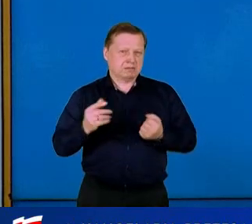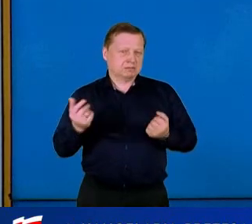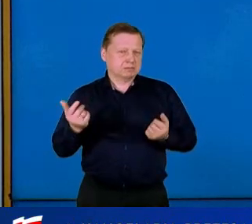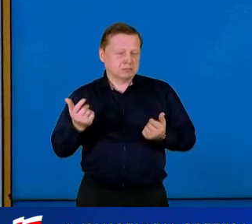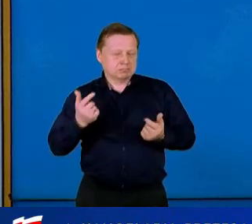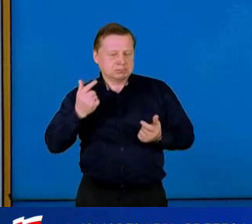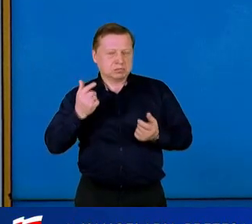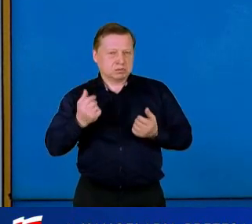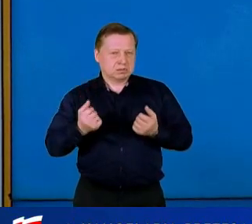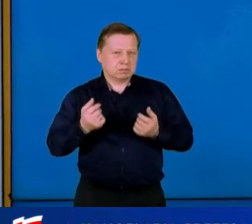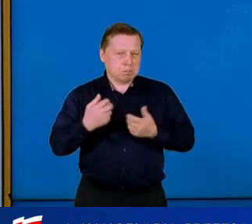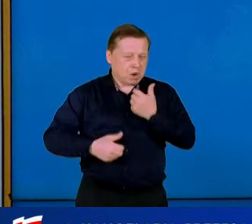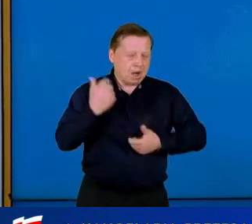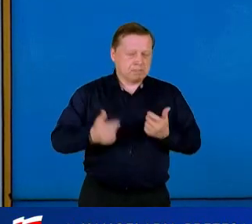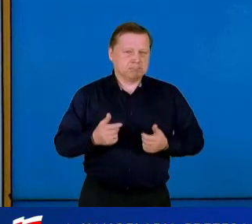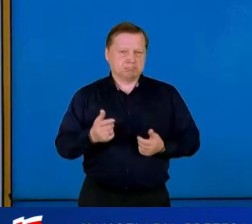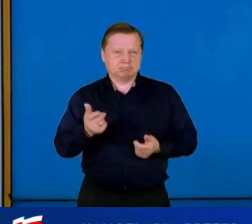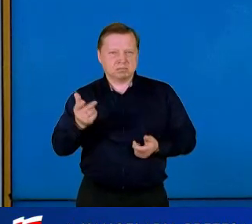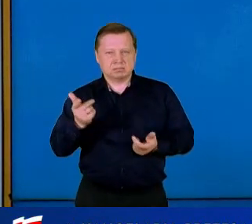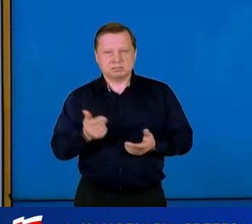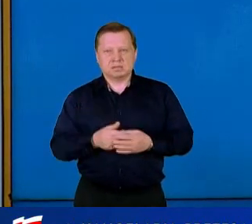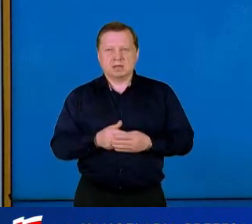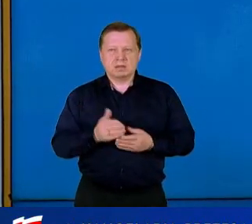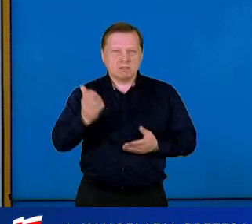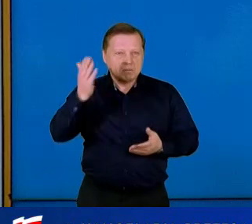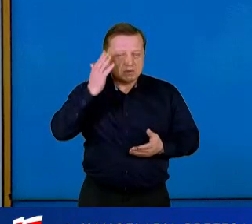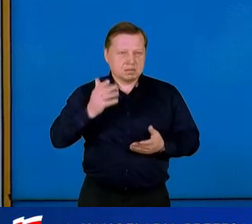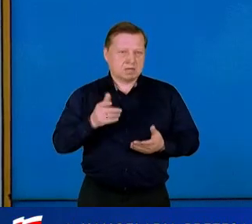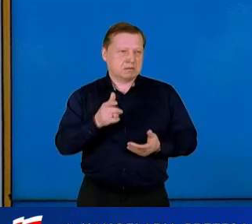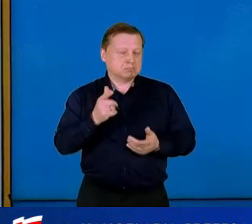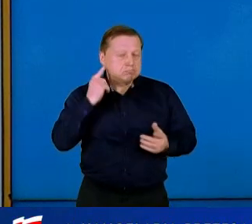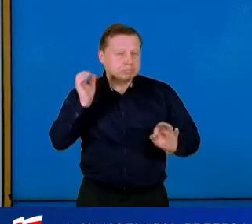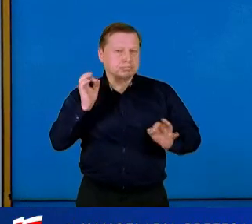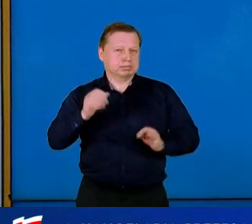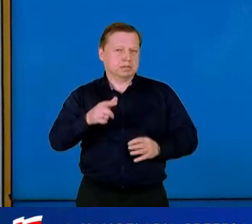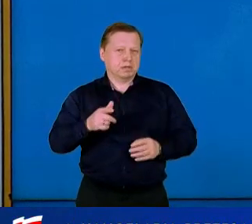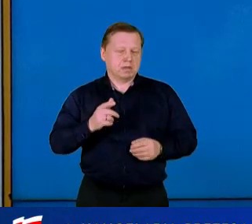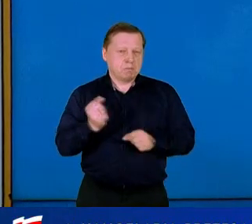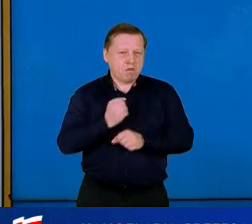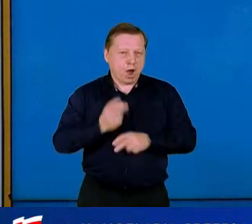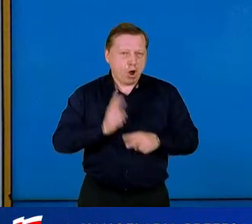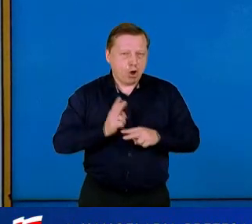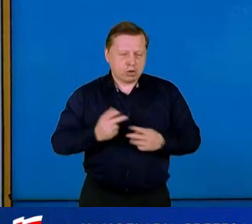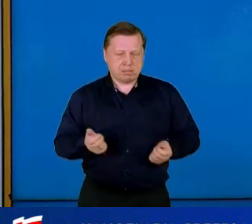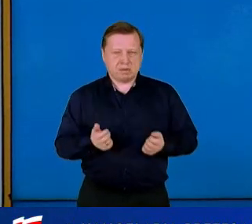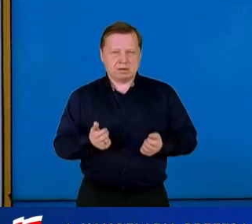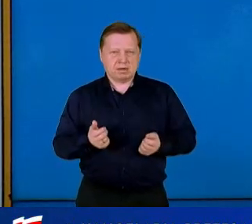dowiadują się o bardzo poważnych chorobach, bardzo poważnych chorobach genetycznych